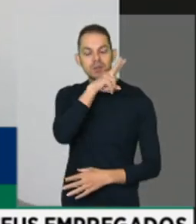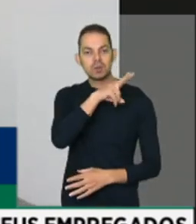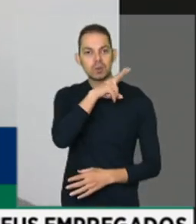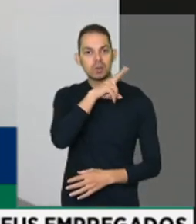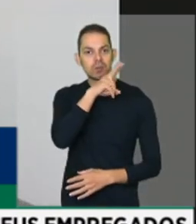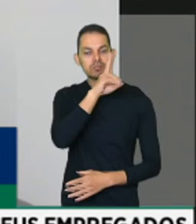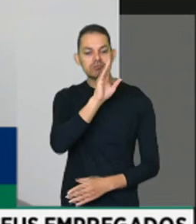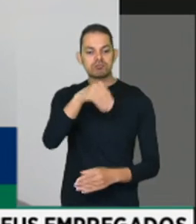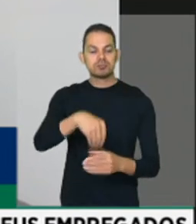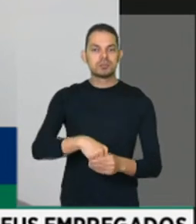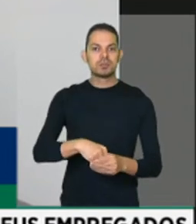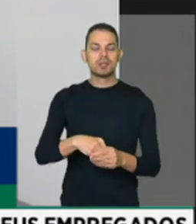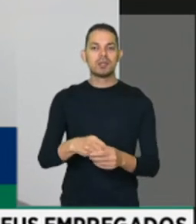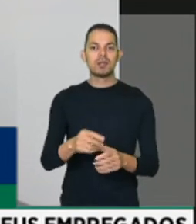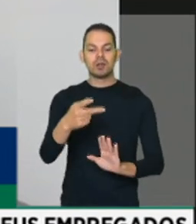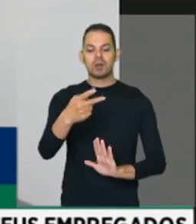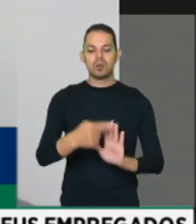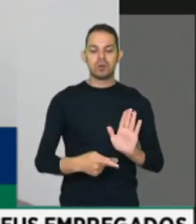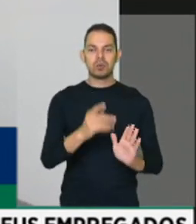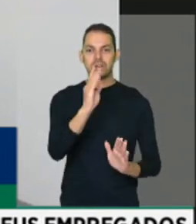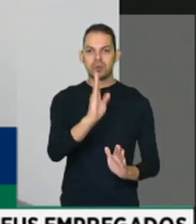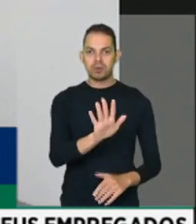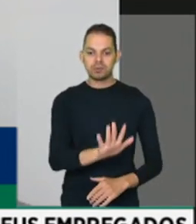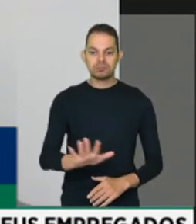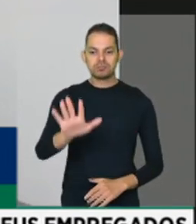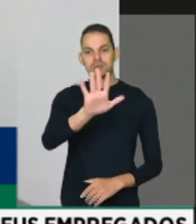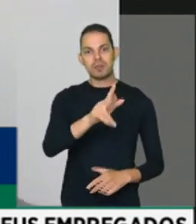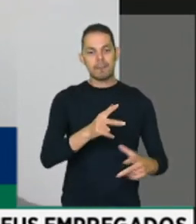PROVISÓRIA 10 03 TAMBÉM, BUSCANDO QUE O BUTANTÃPUDESSE INTEGRAR E FORNECER AO PLANO NACIONAL DE IMUNIZAÇÃO E A